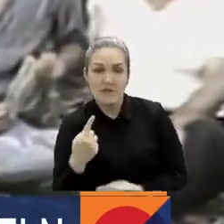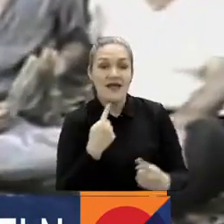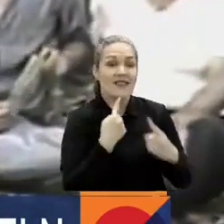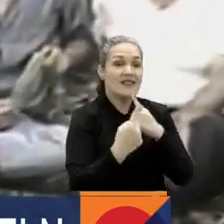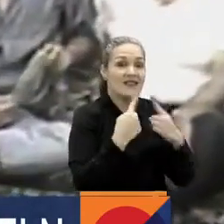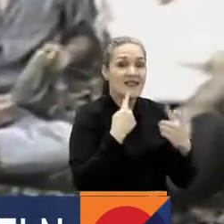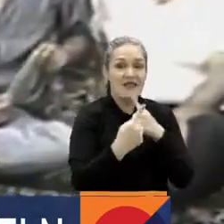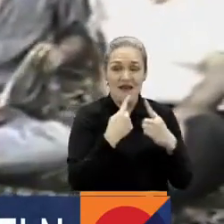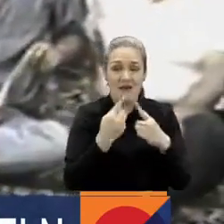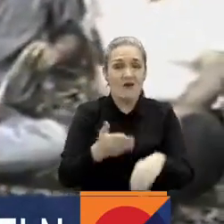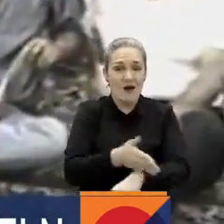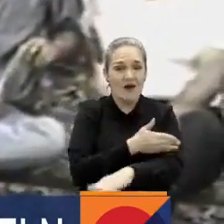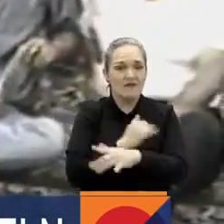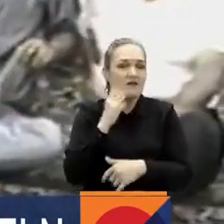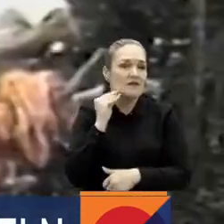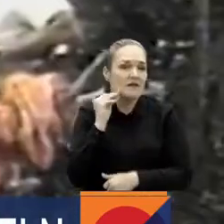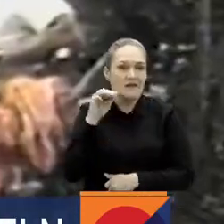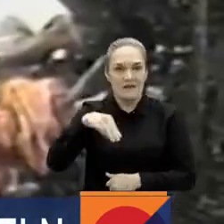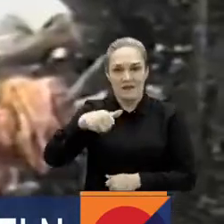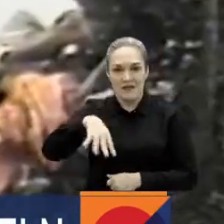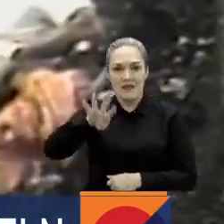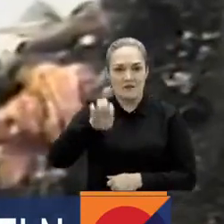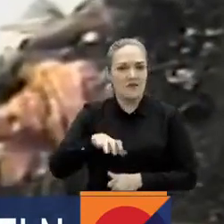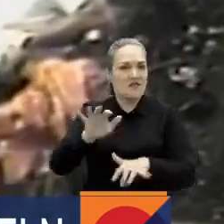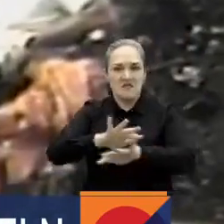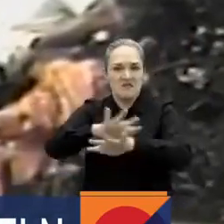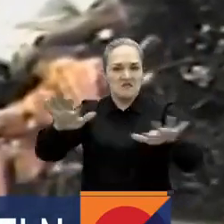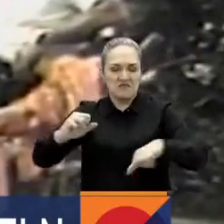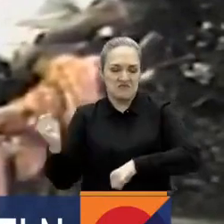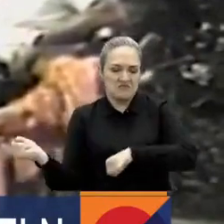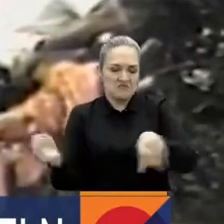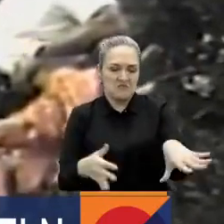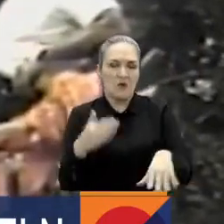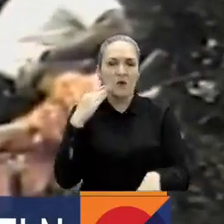FUE PATITO, ME QUITA LA